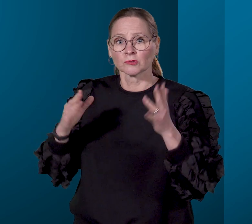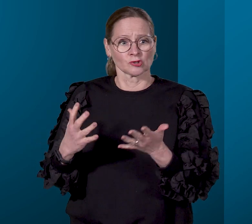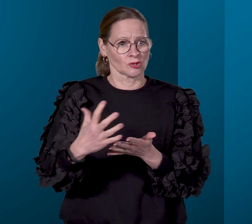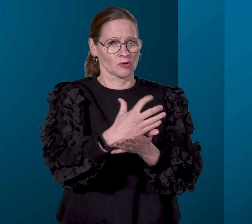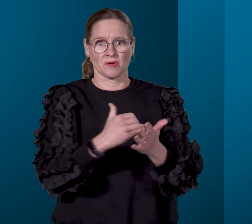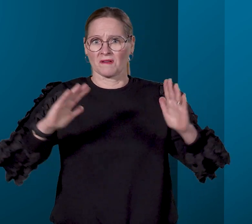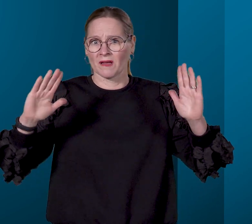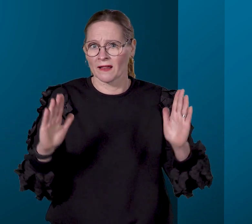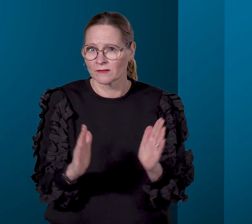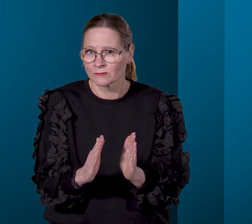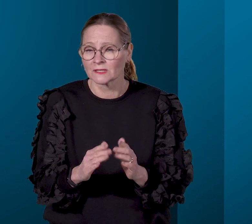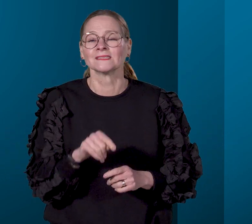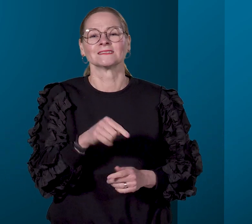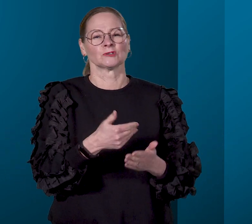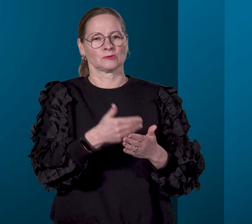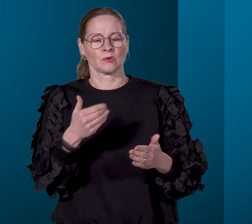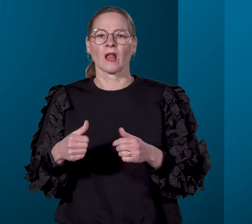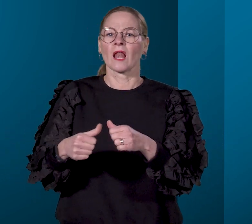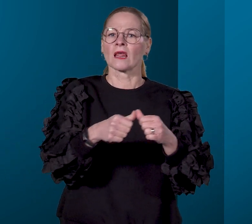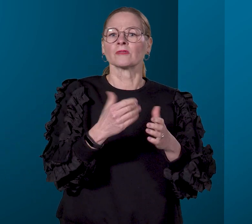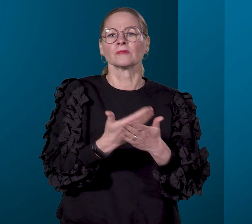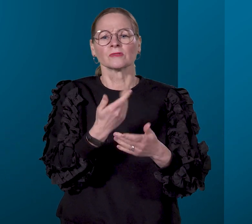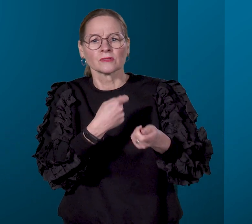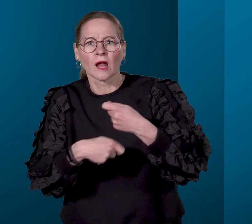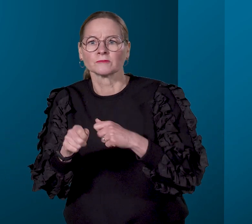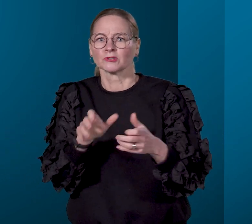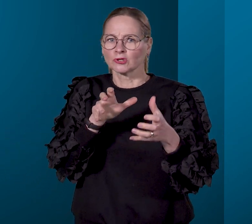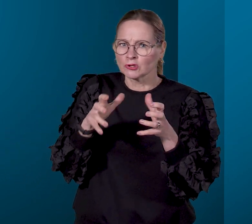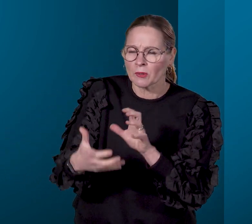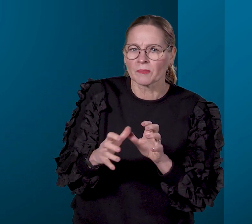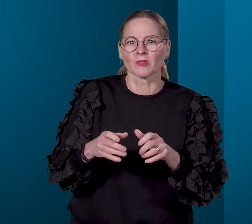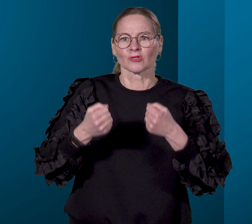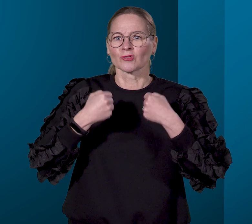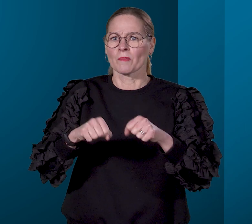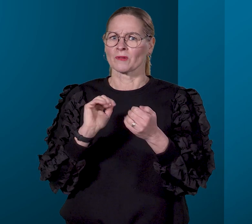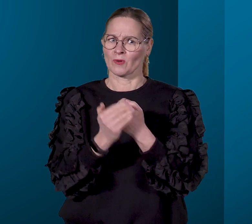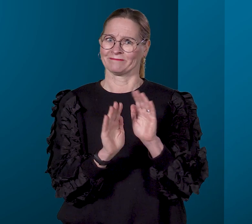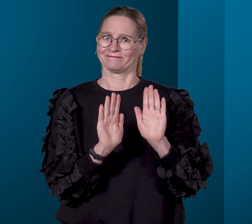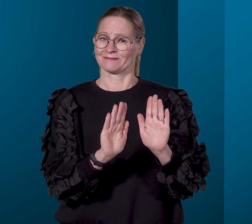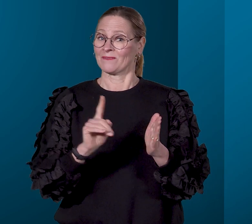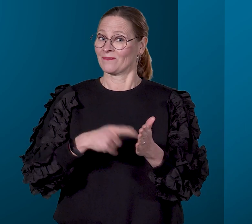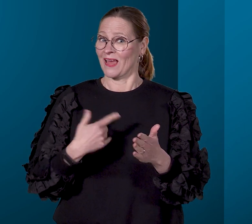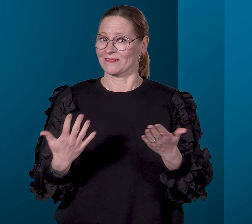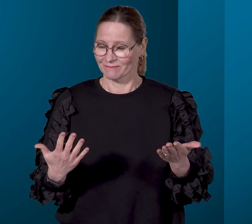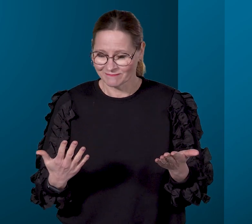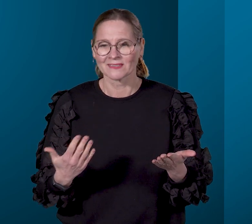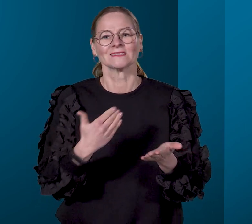ja vähentyneiden tulojen myötä. Tästä johtuen liiton talouden sopeuttaminen ja toiminnan turvaaminen edellyttää -